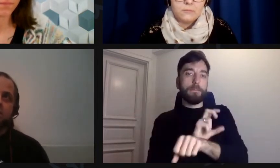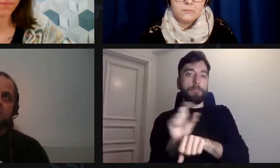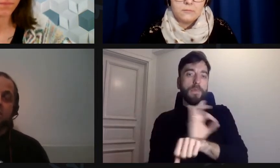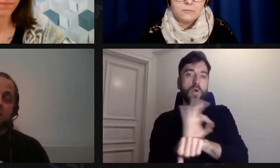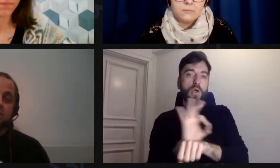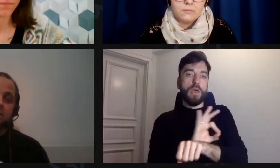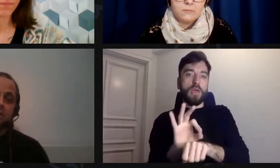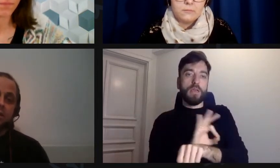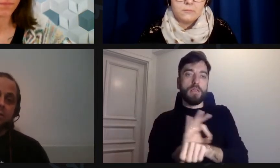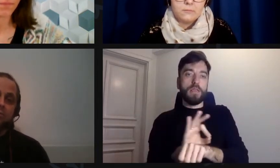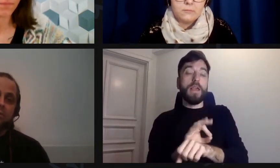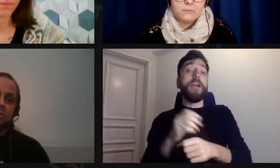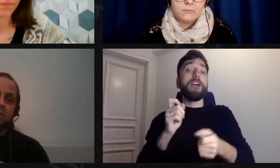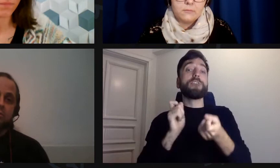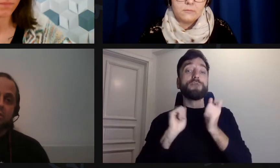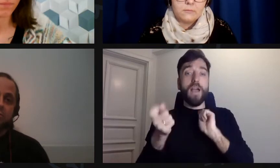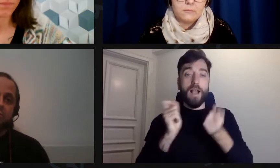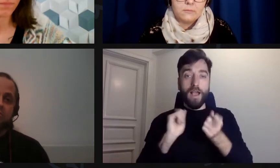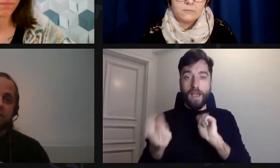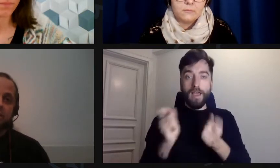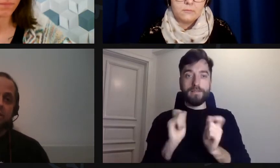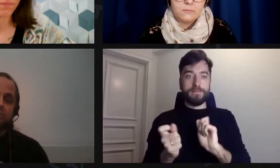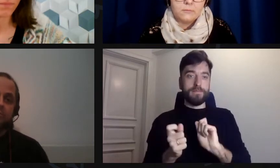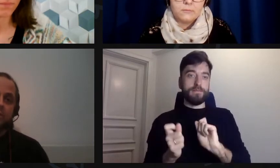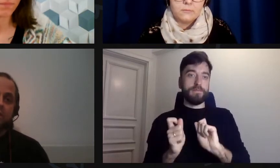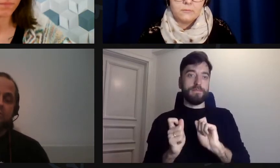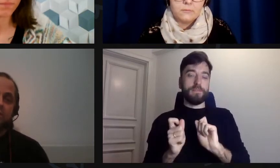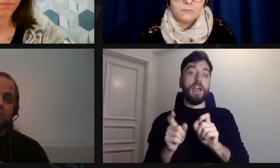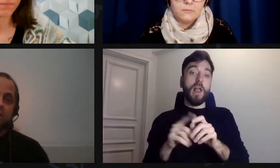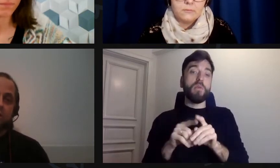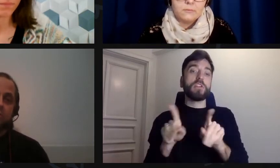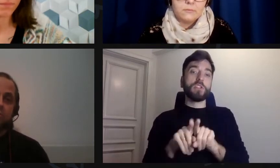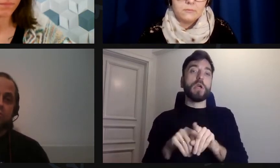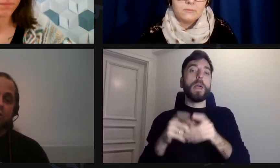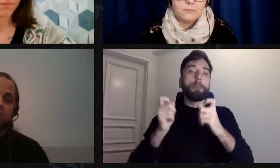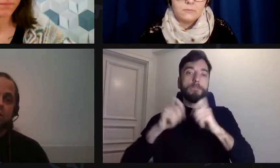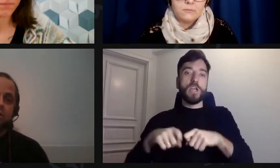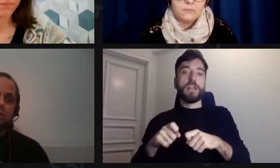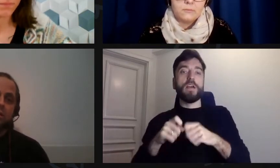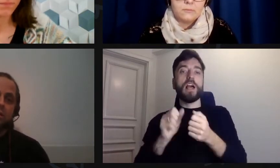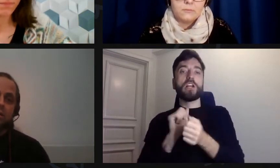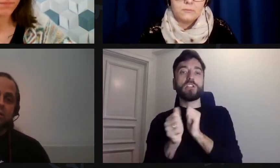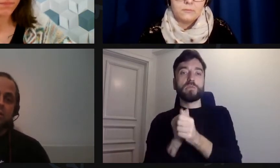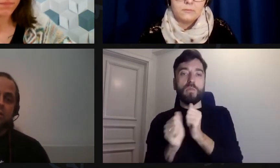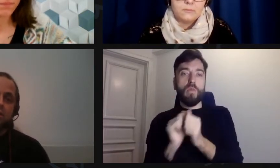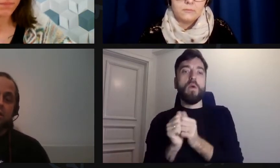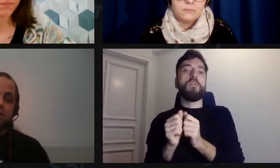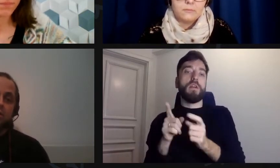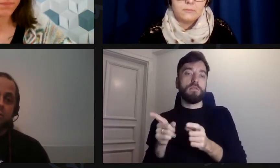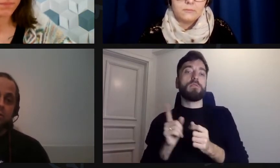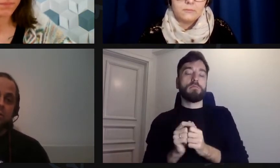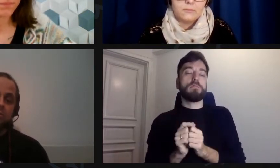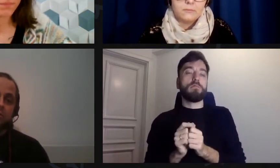które robimy w wakacje albo w ferie wtedy organizujemy półkolonie i obozy